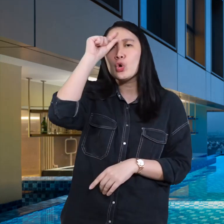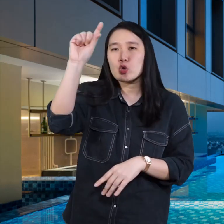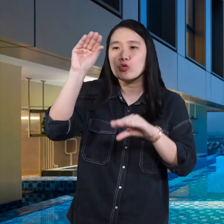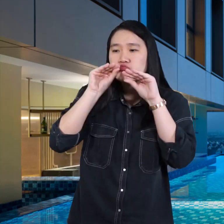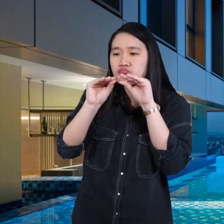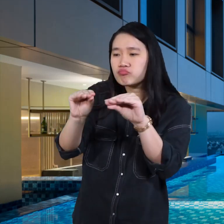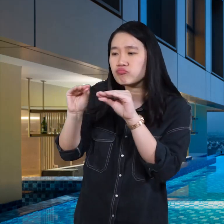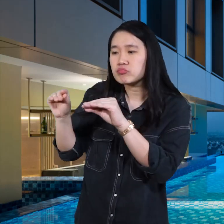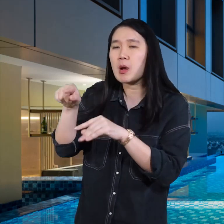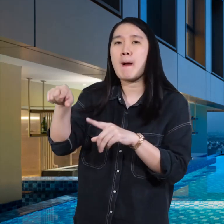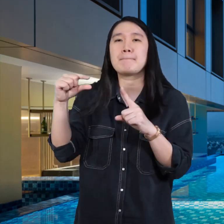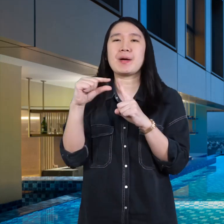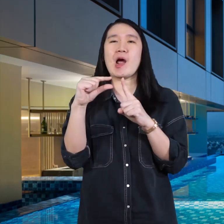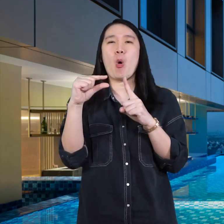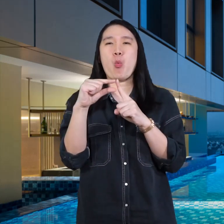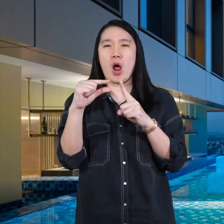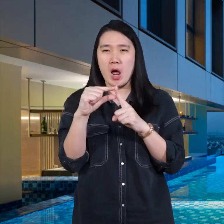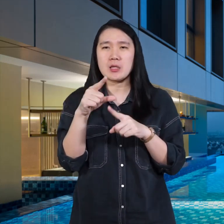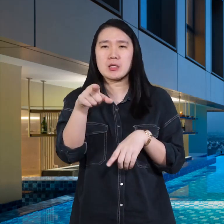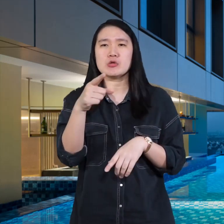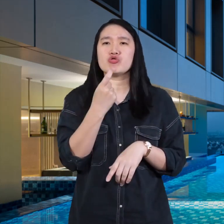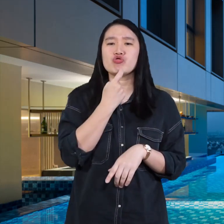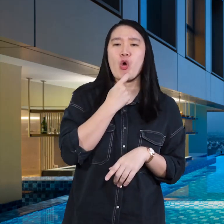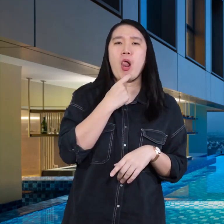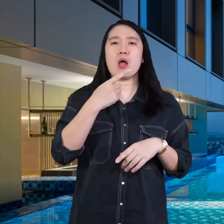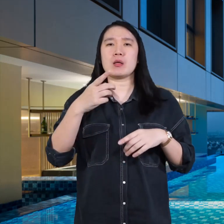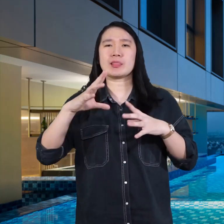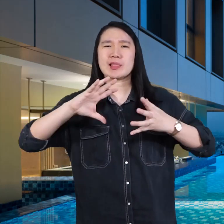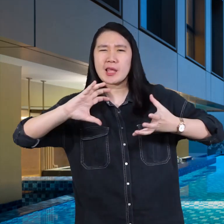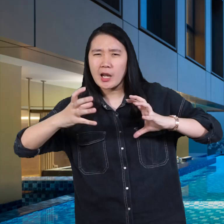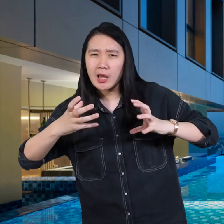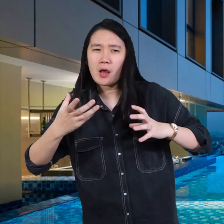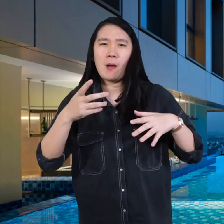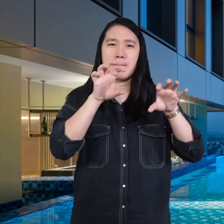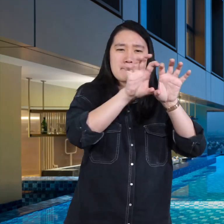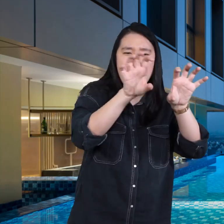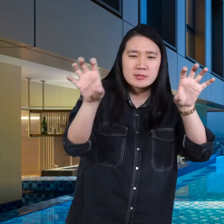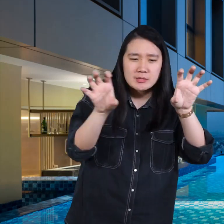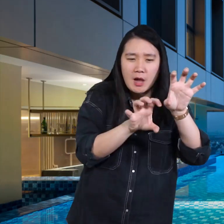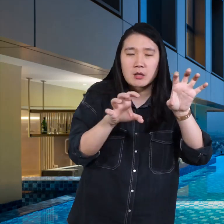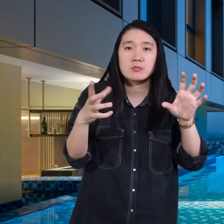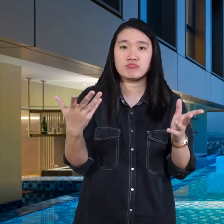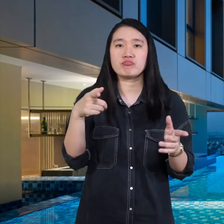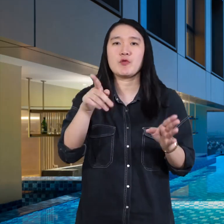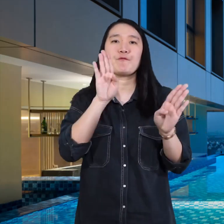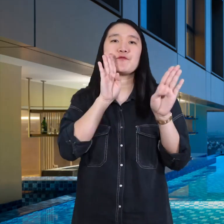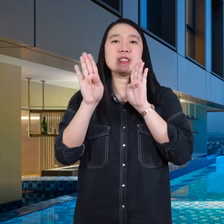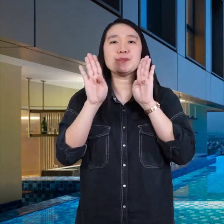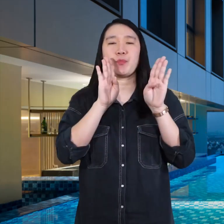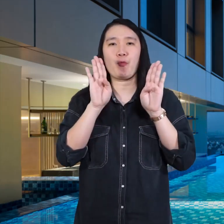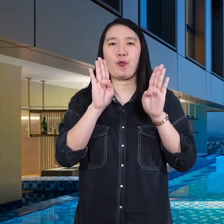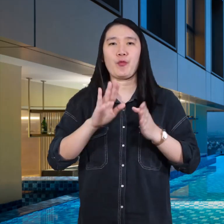untuk mengajari pegawai tentang teknik pemasaran di Facebook.